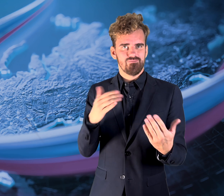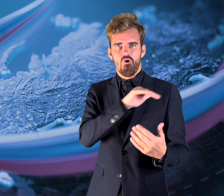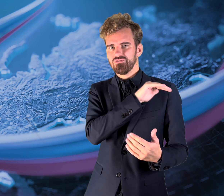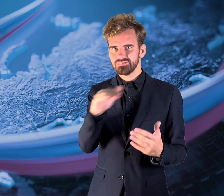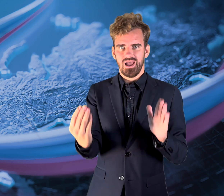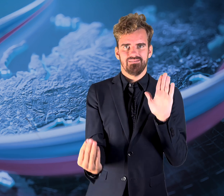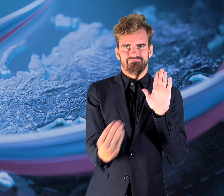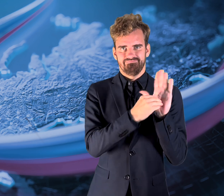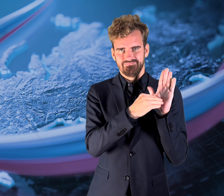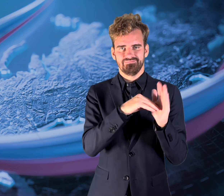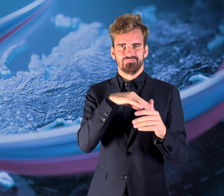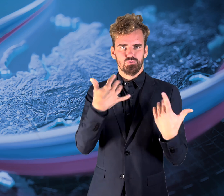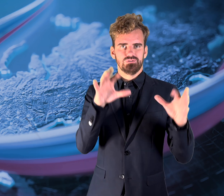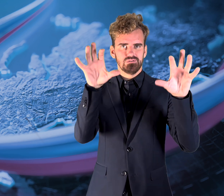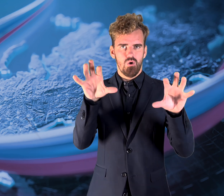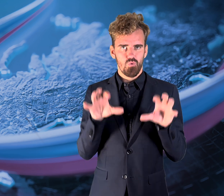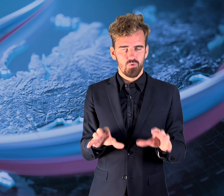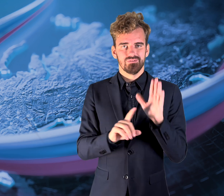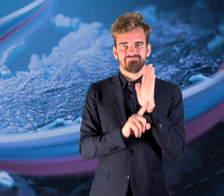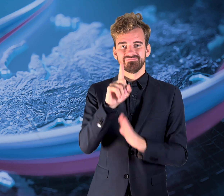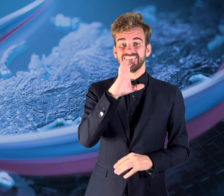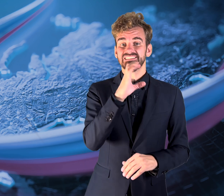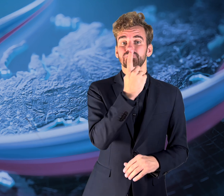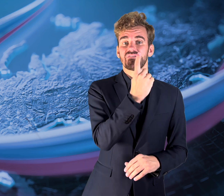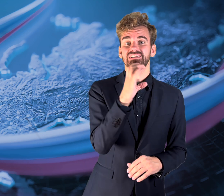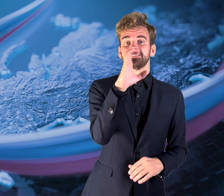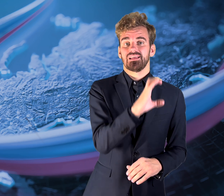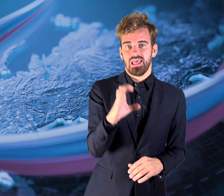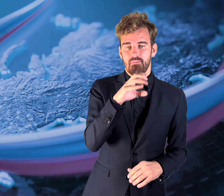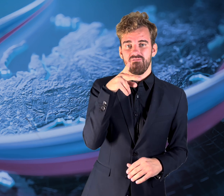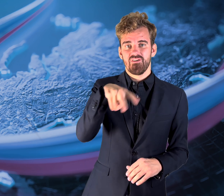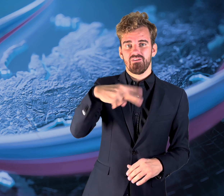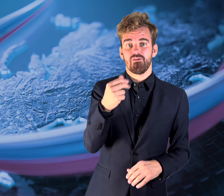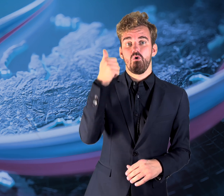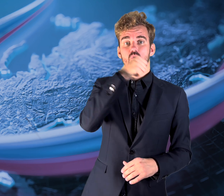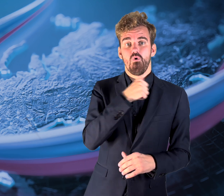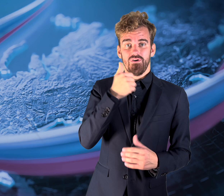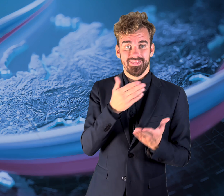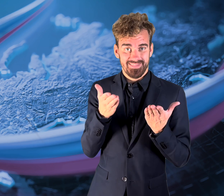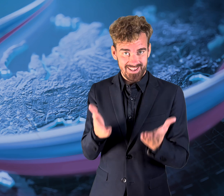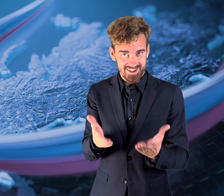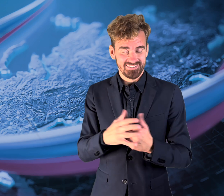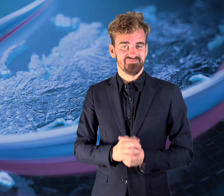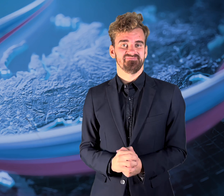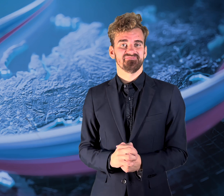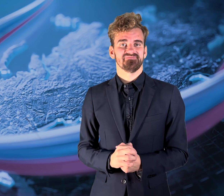который вступил в силу с 1 сентября 2022 года.